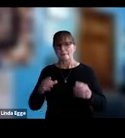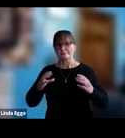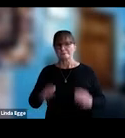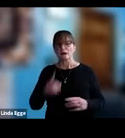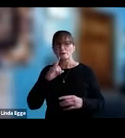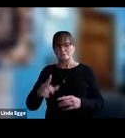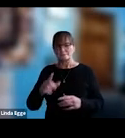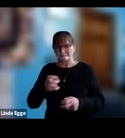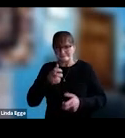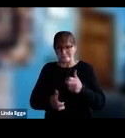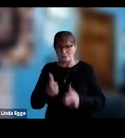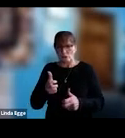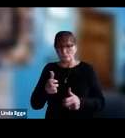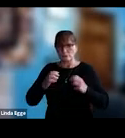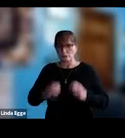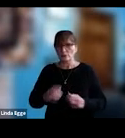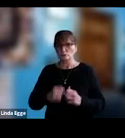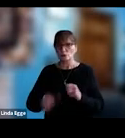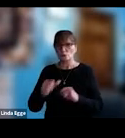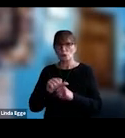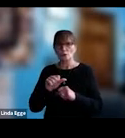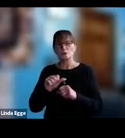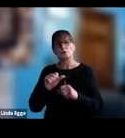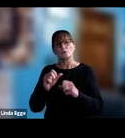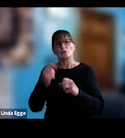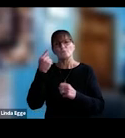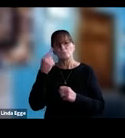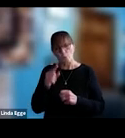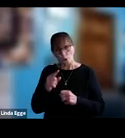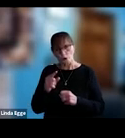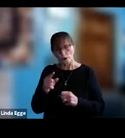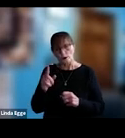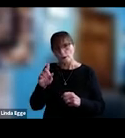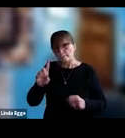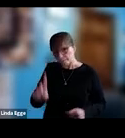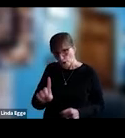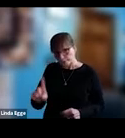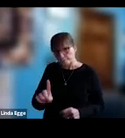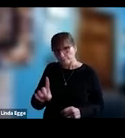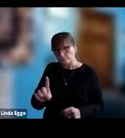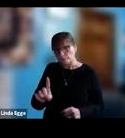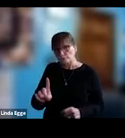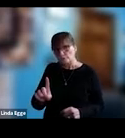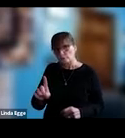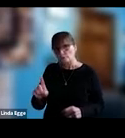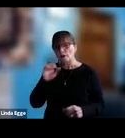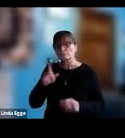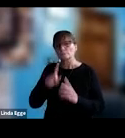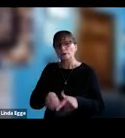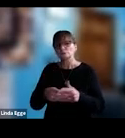extremadamente difícil trabajar, pero nosotros... Así que comencé por escribir que su consumo de sustancias